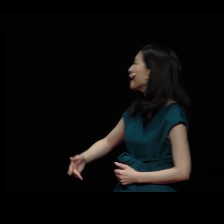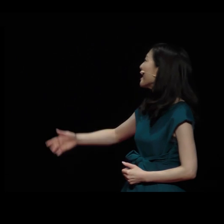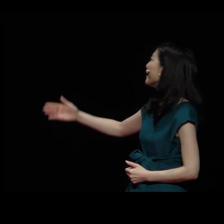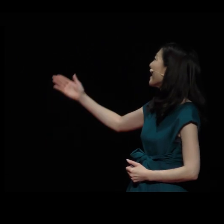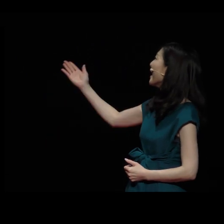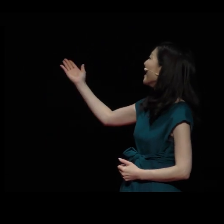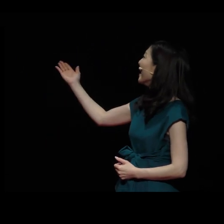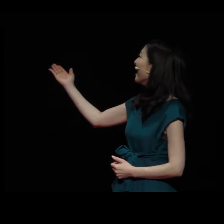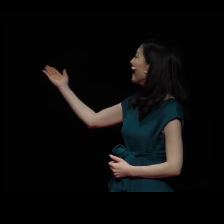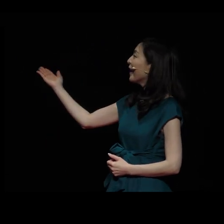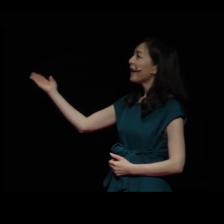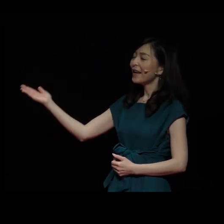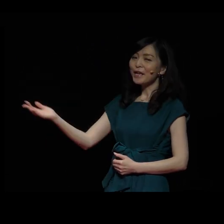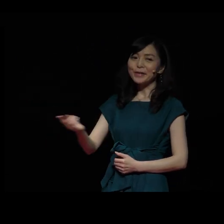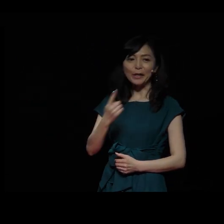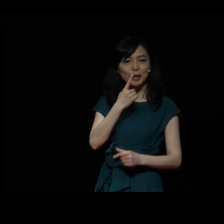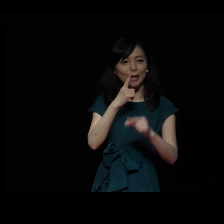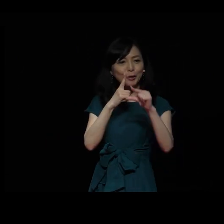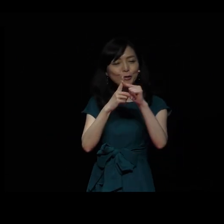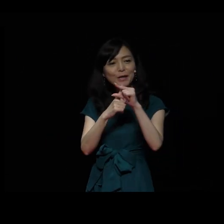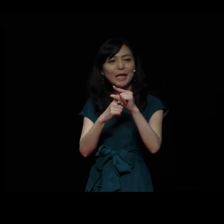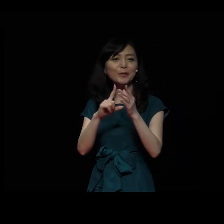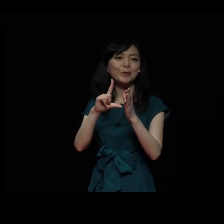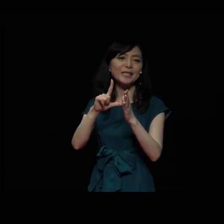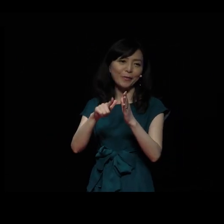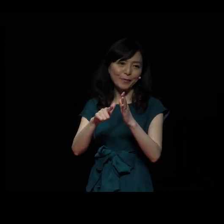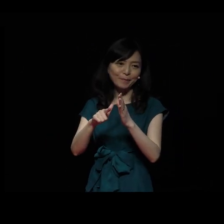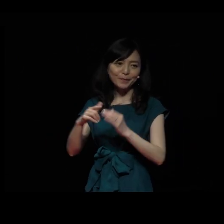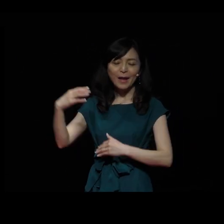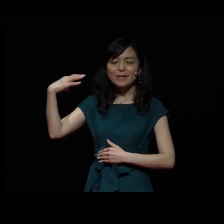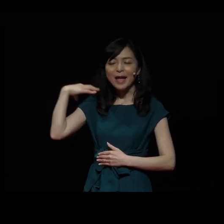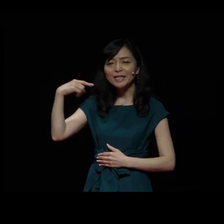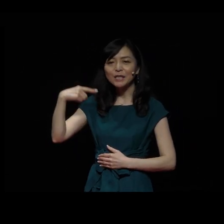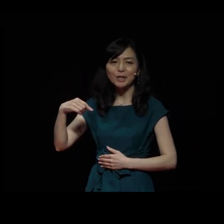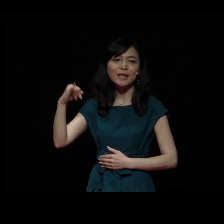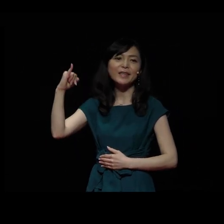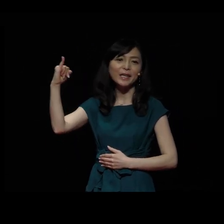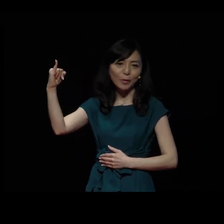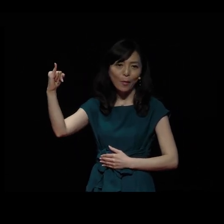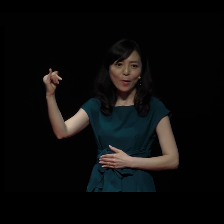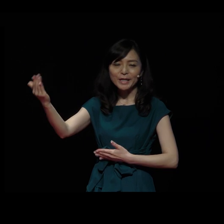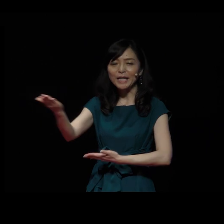Este es mi cuaderno de diálogo diario